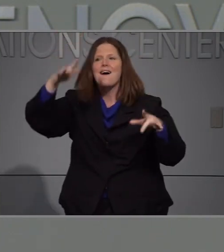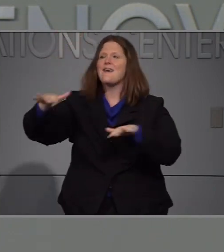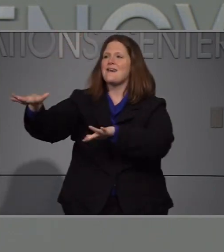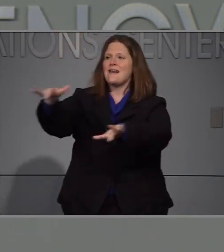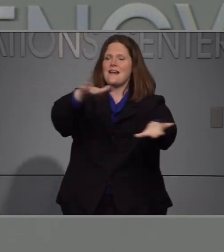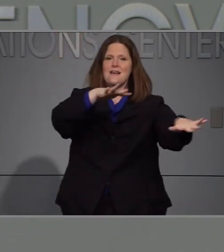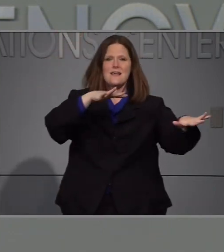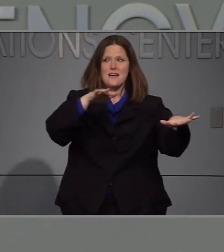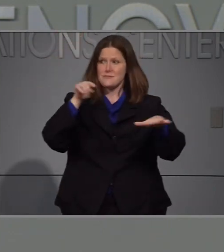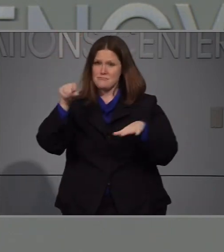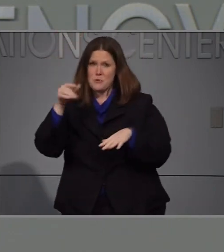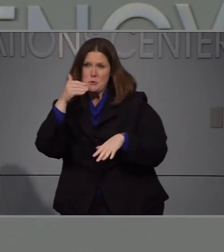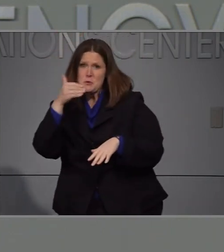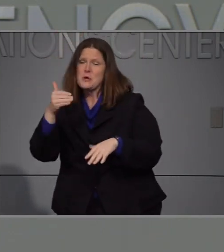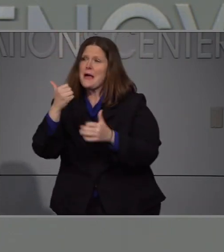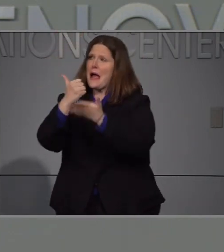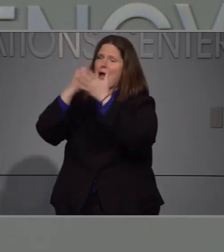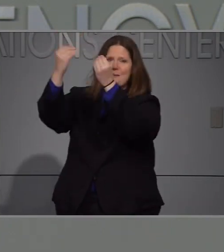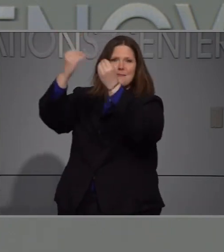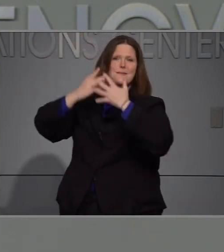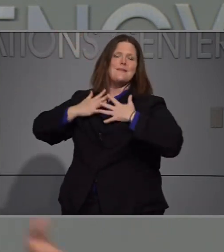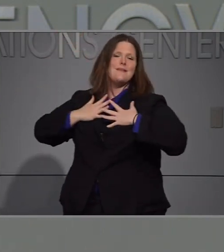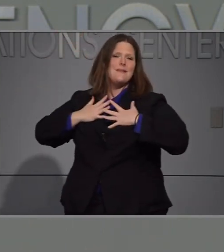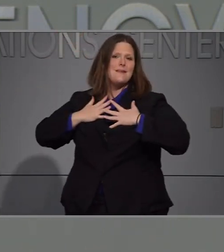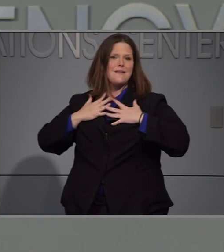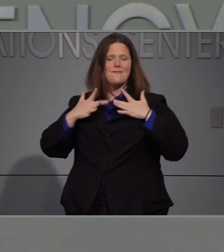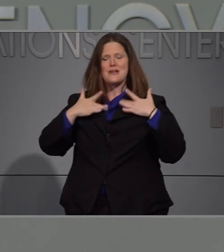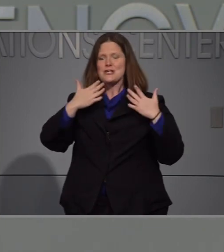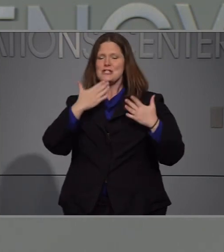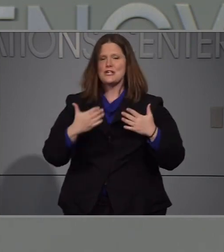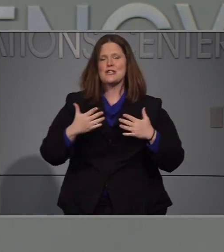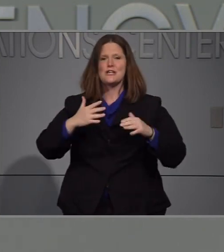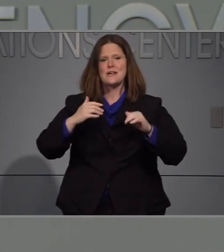También sabemos que las clases de ejercicio seis está manteniendo su distancia están